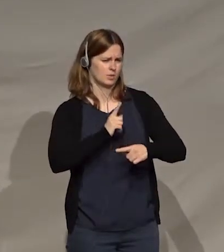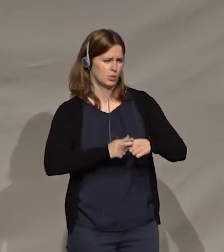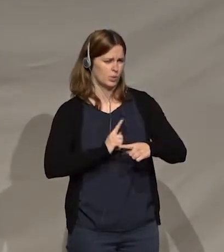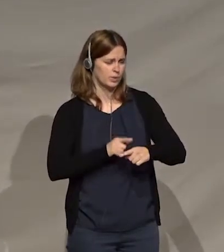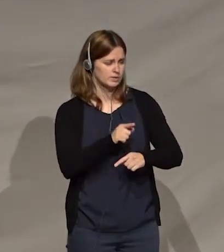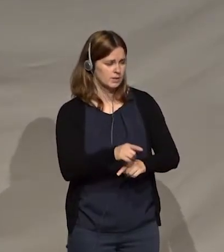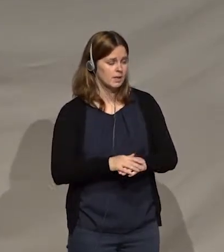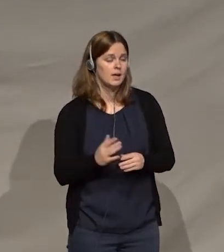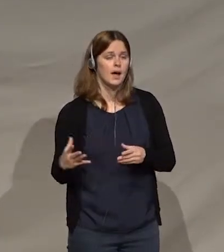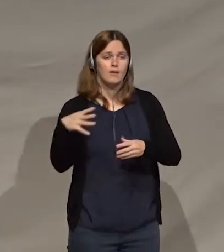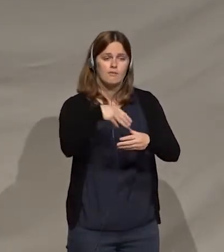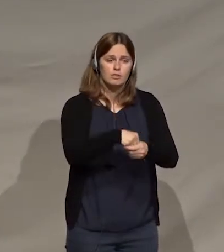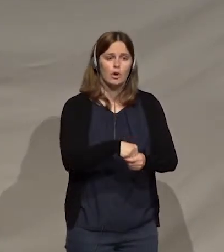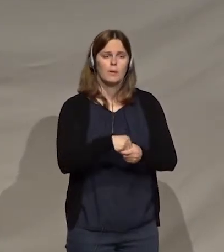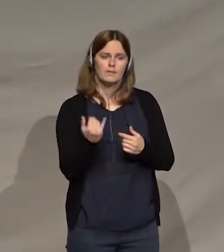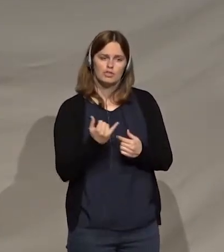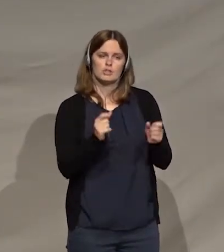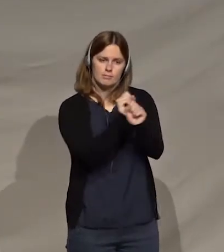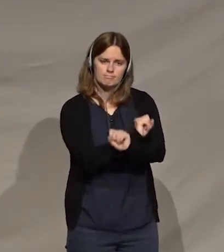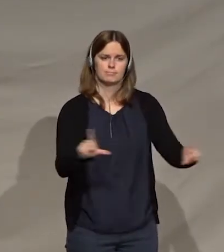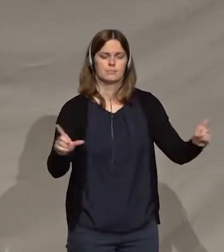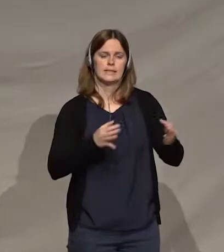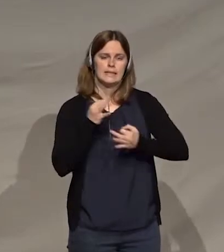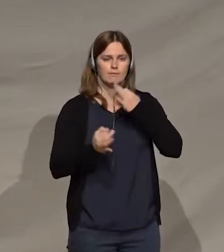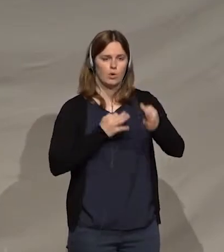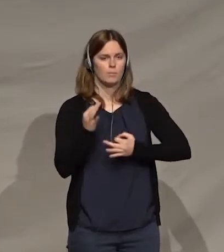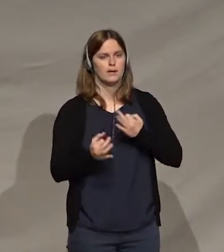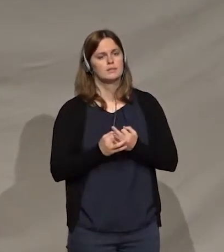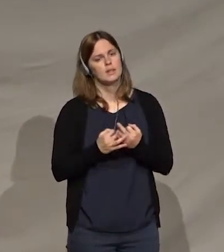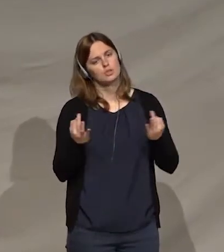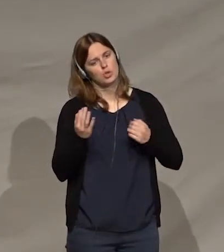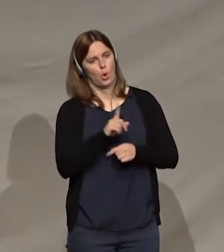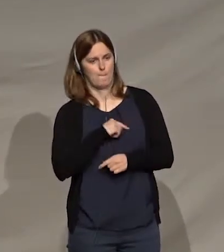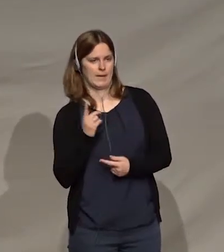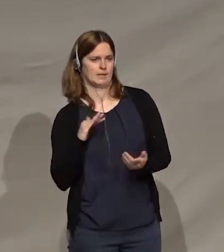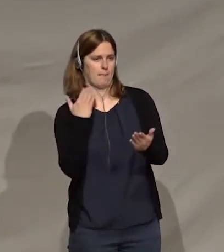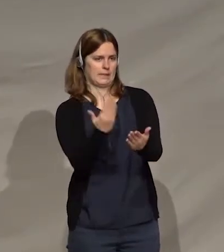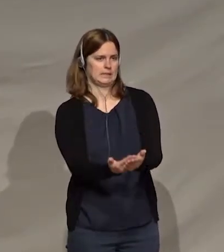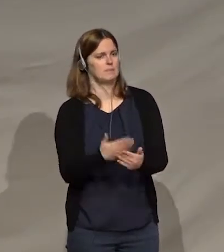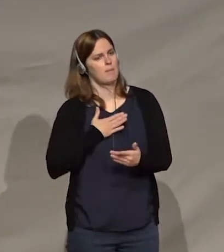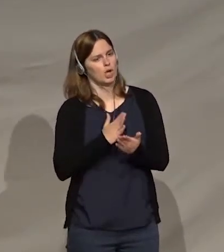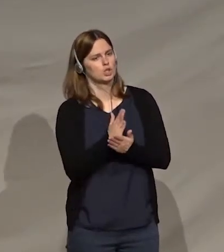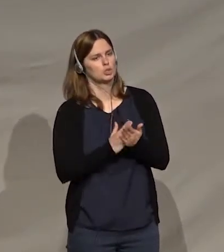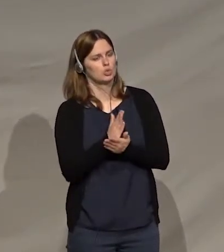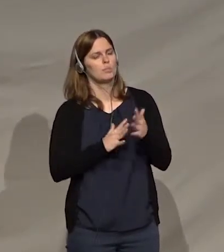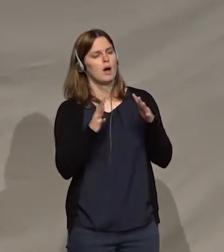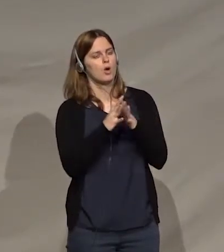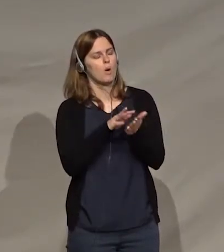Je tu úvod do služby RoboBraille a potom jsou tu moduly o všech různých funkcích,